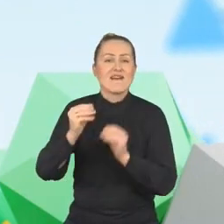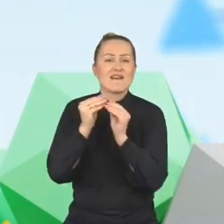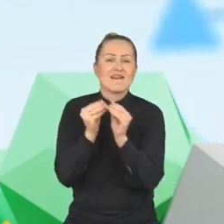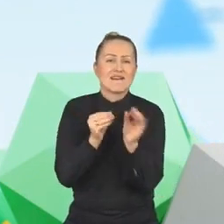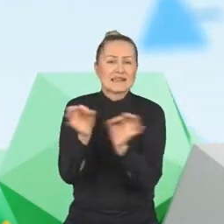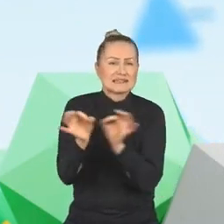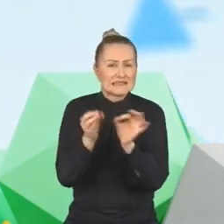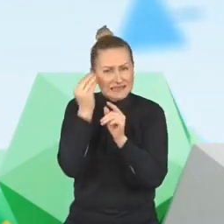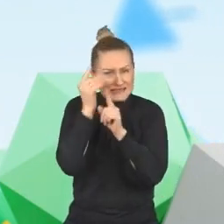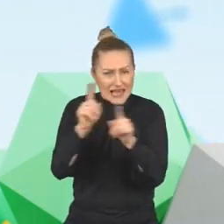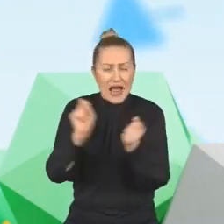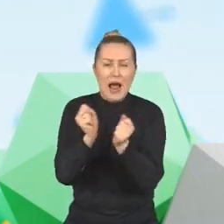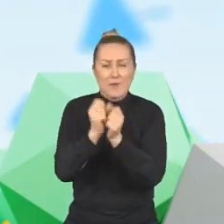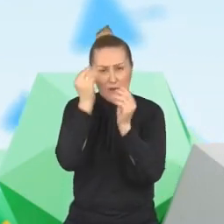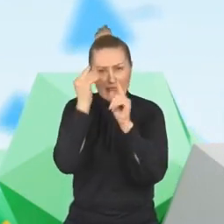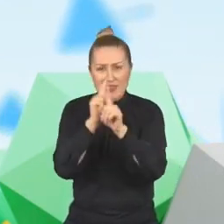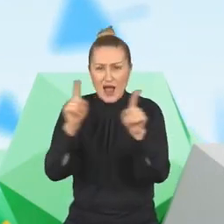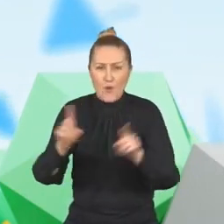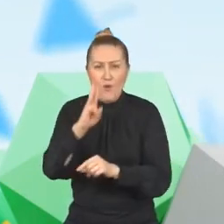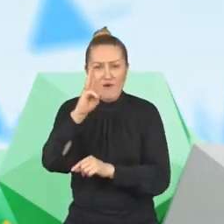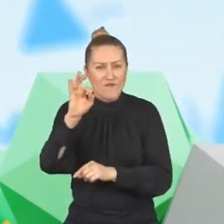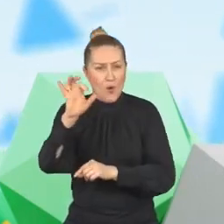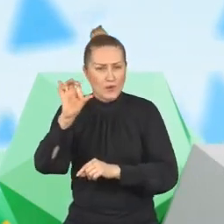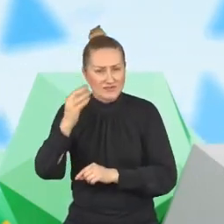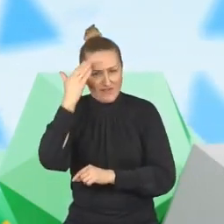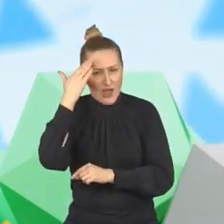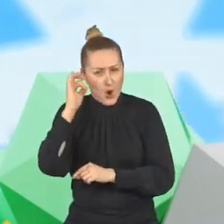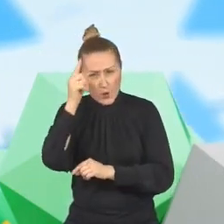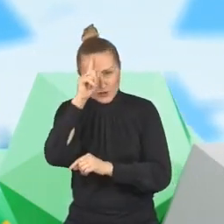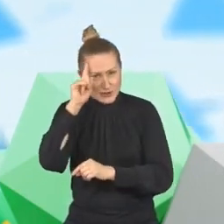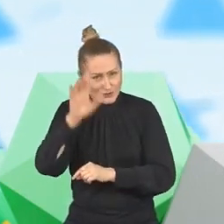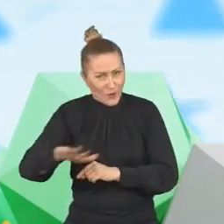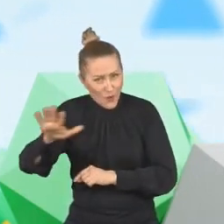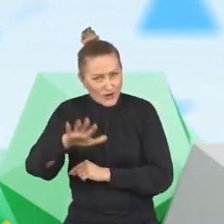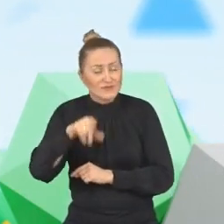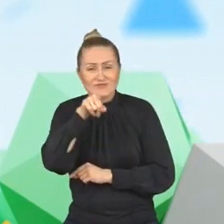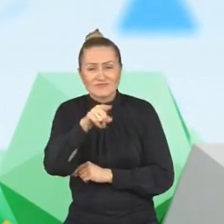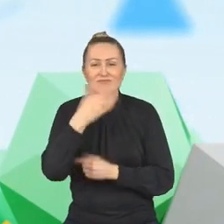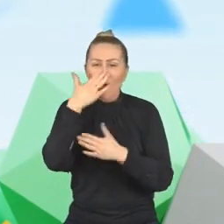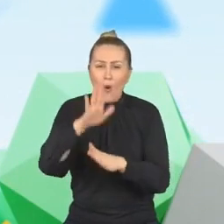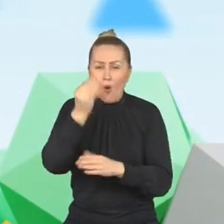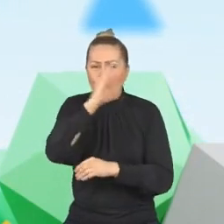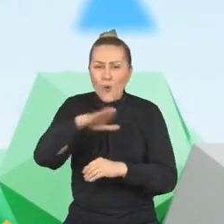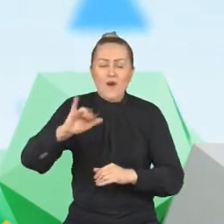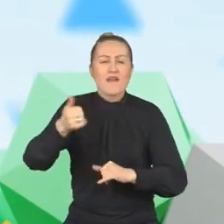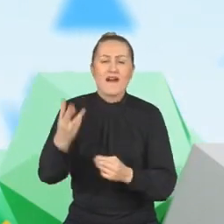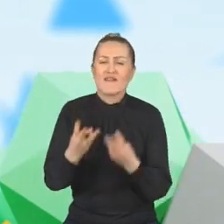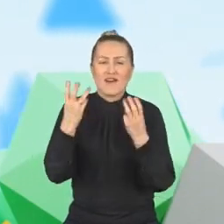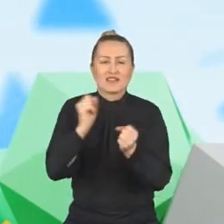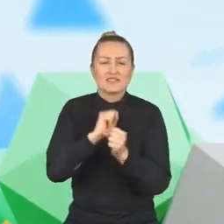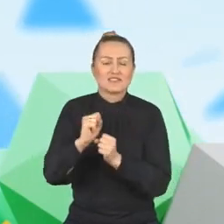wiedzy o społeczeństwie wskazujecie uczniom, jak ważne jest sięganie po właściwe źródła. Wskazujecie, jak oddzielać fakty od